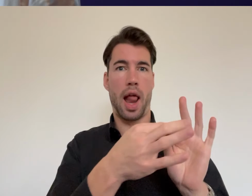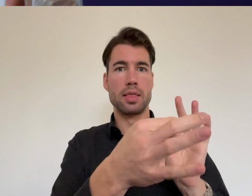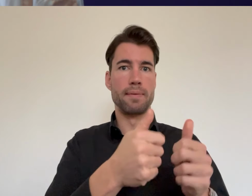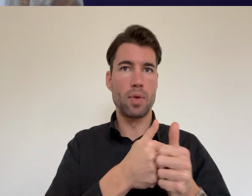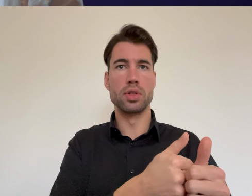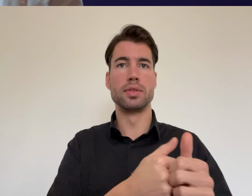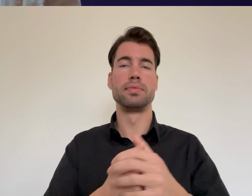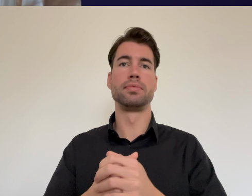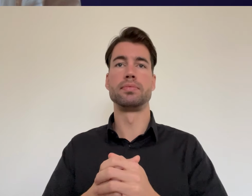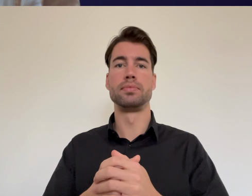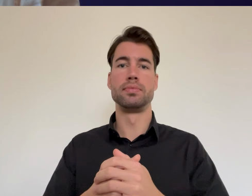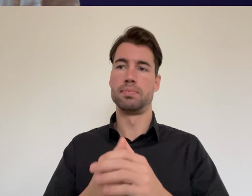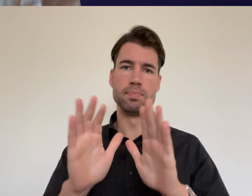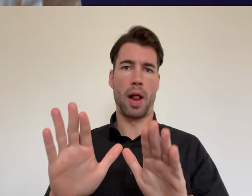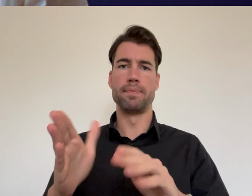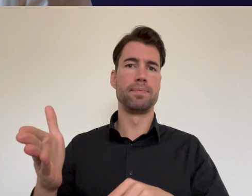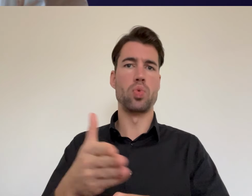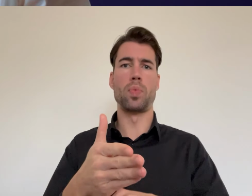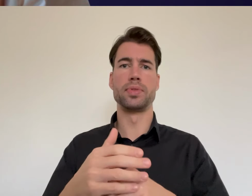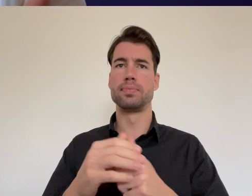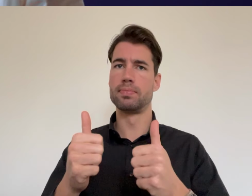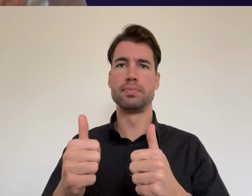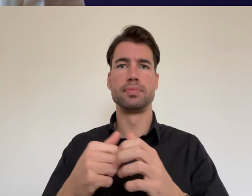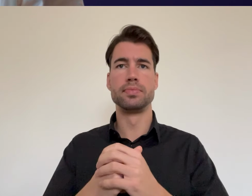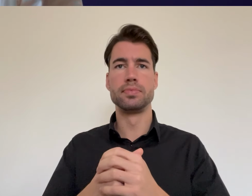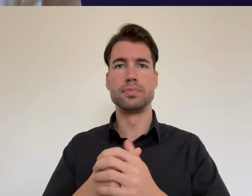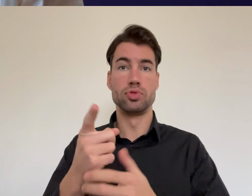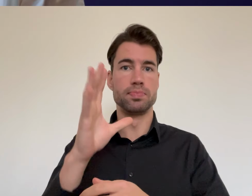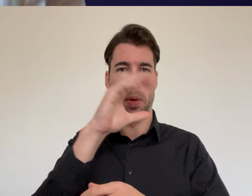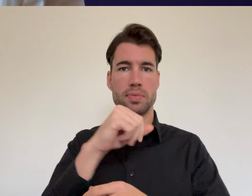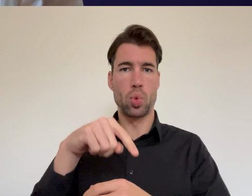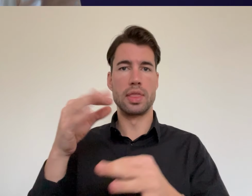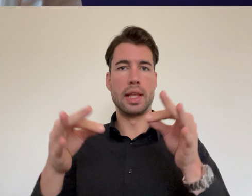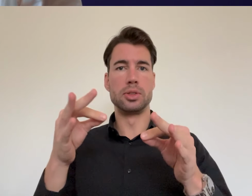die blijven voorop staan. Je begrijpt dat we de testprotocollen nu even stil hebben